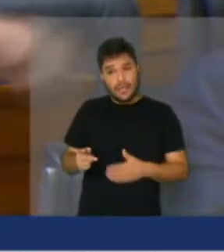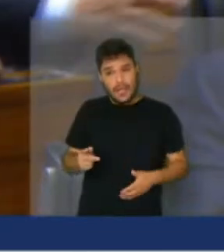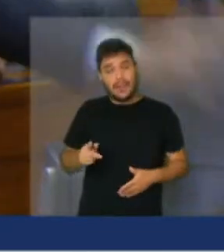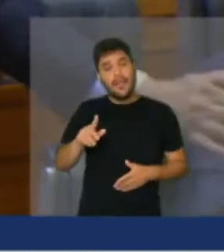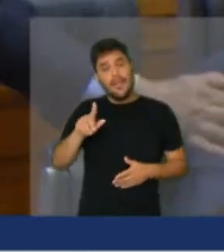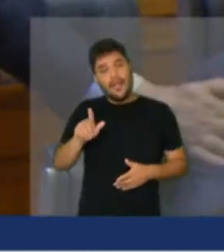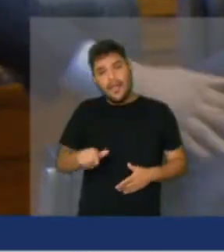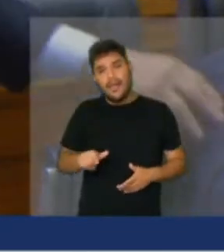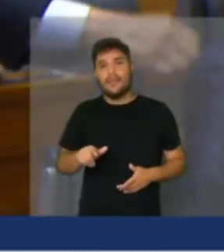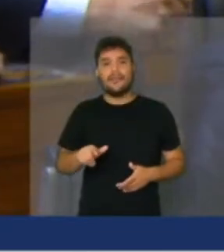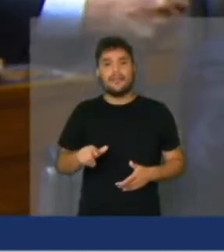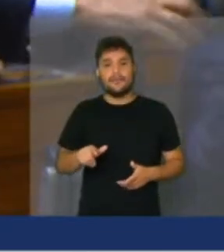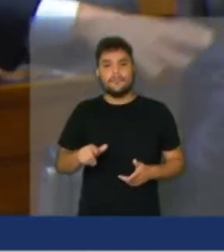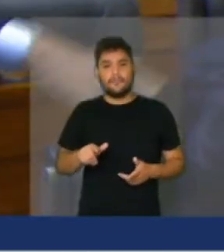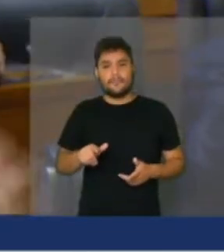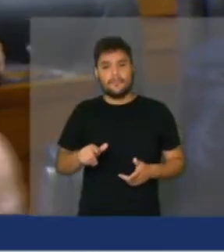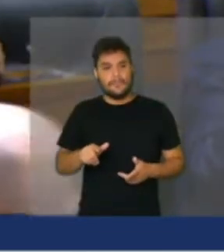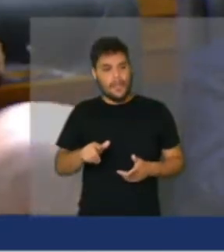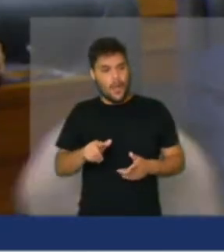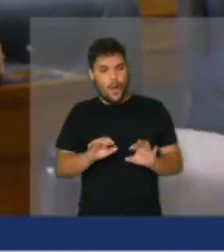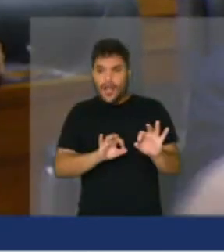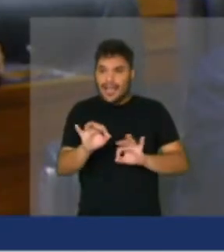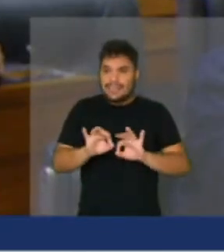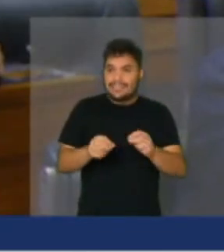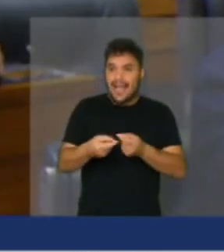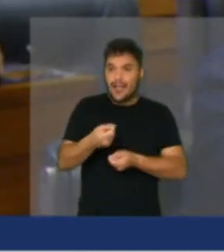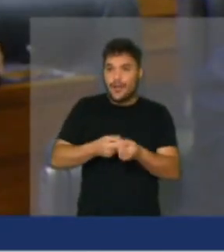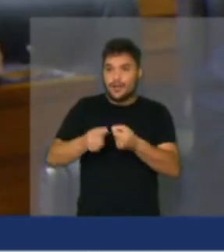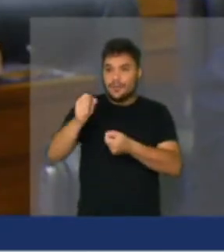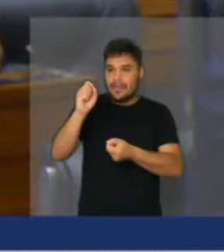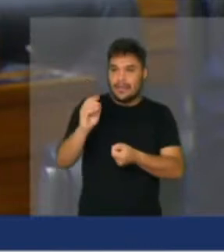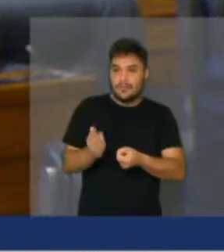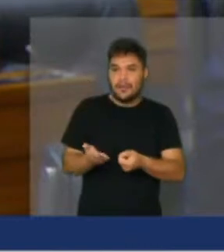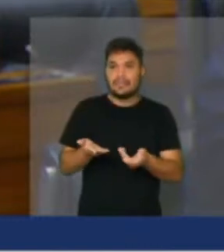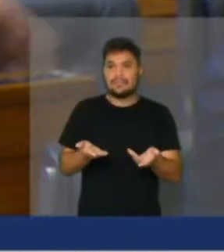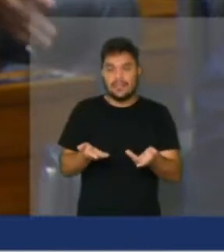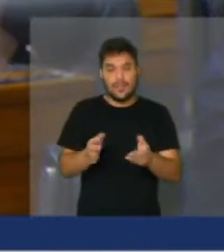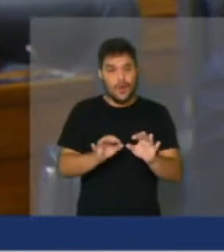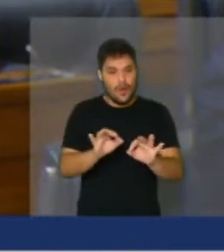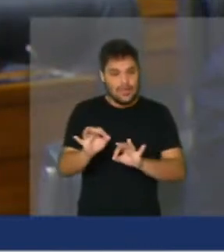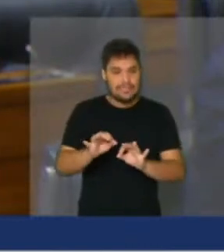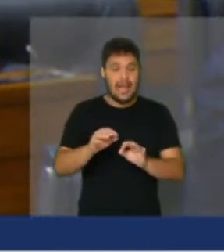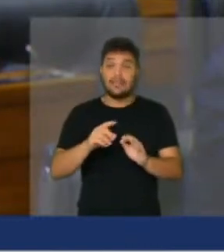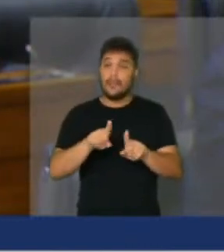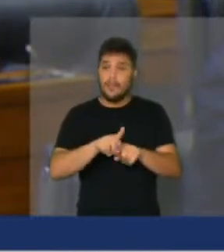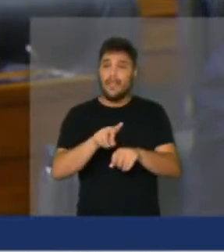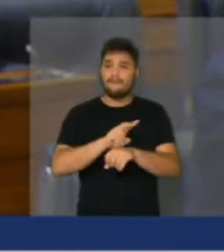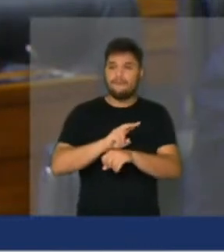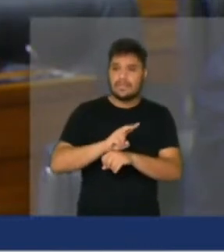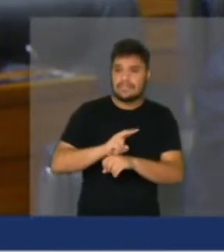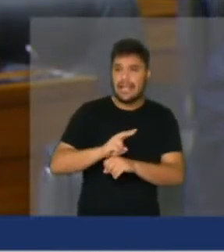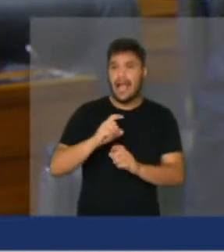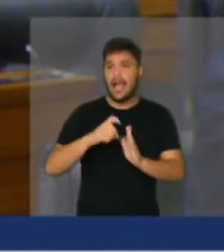PÚBLICA DITAR OS RUMOS DA POLÍTICA ECONÔMICA, POLÍTICA FISCAL, MONETÁRIA, CAMBIAL QUE LAMENTAVELMENTE ESTÁ SE FAVORECENDO POR ESSA